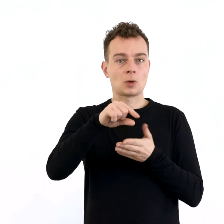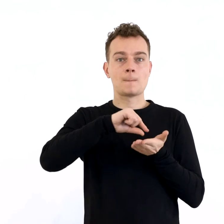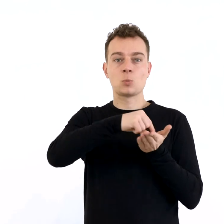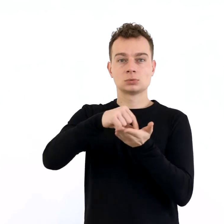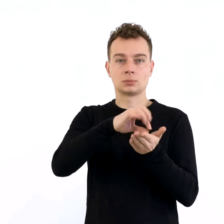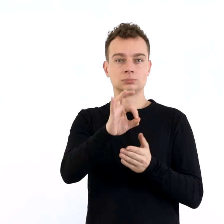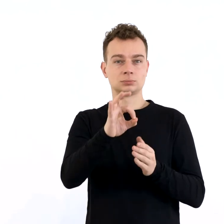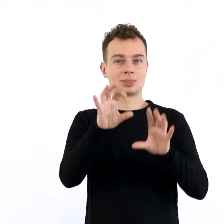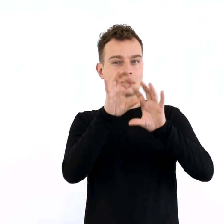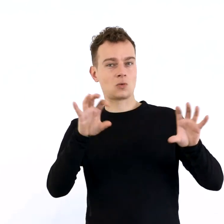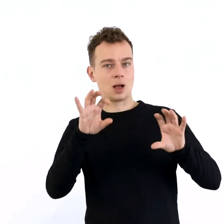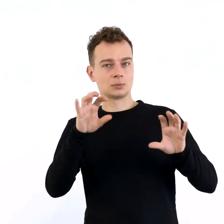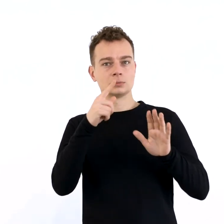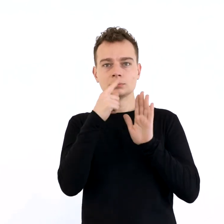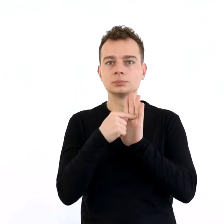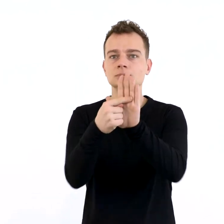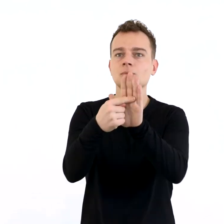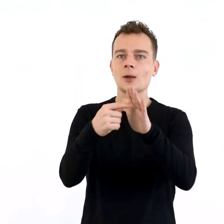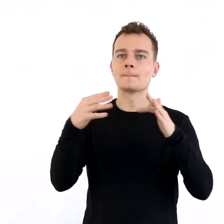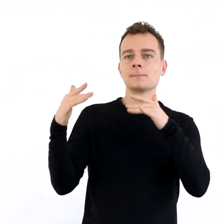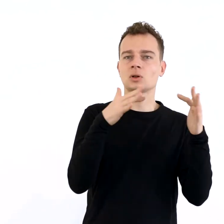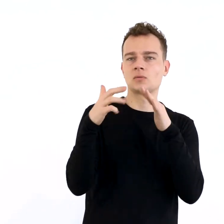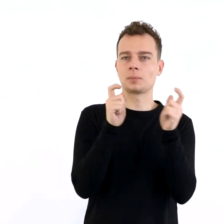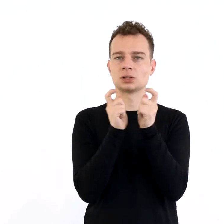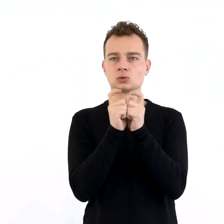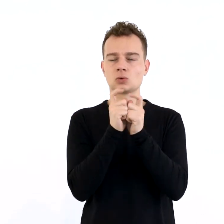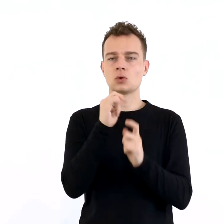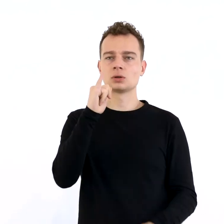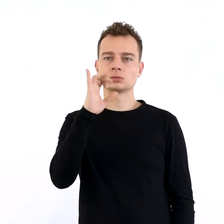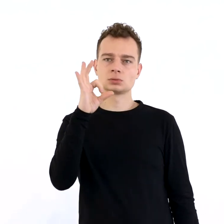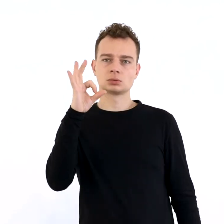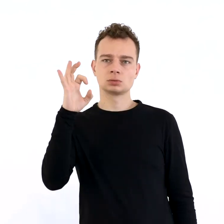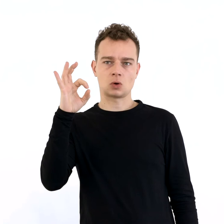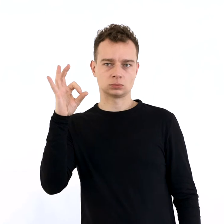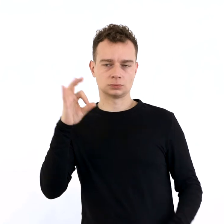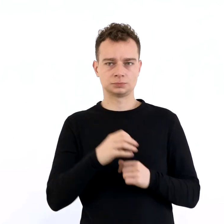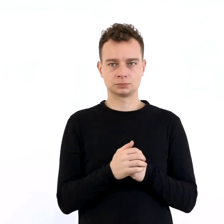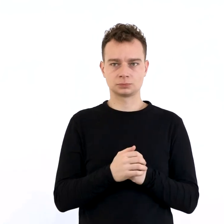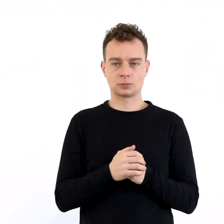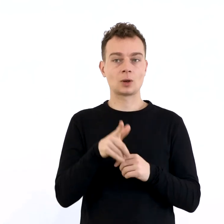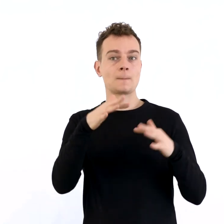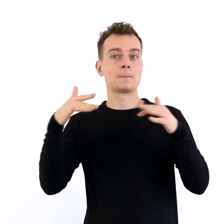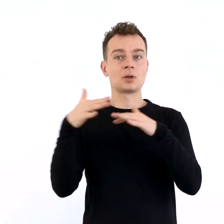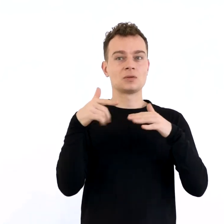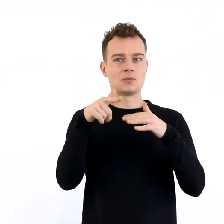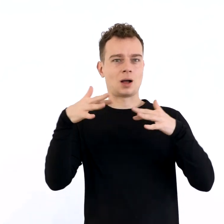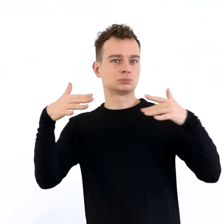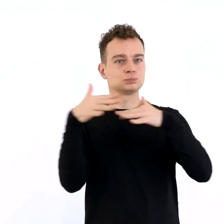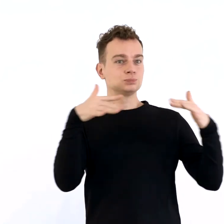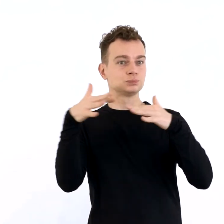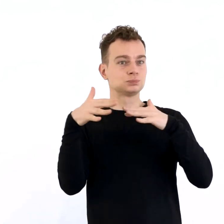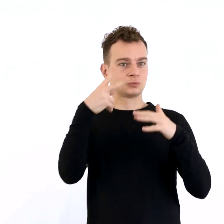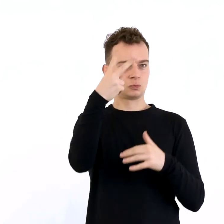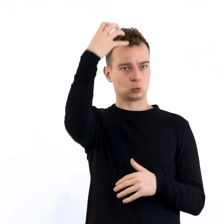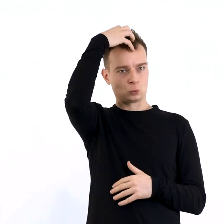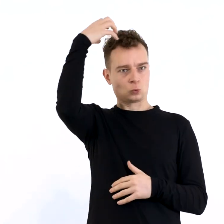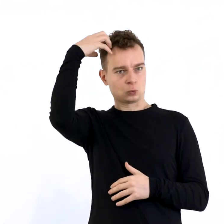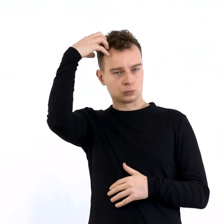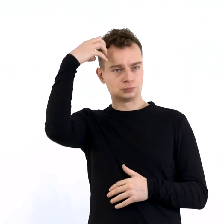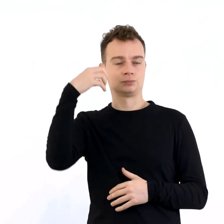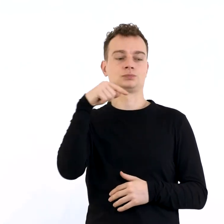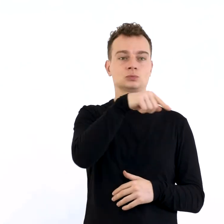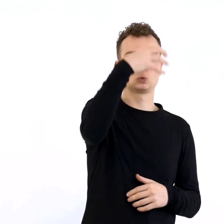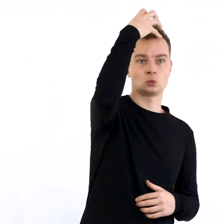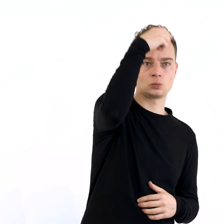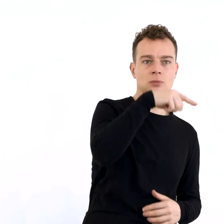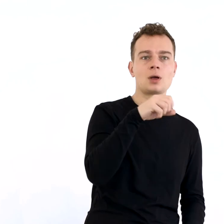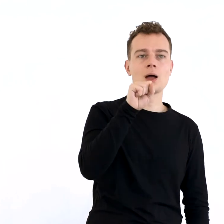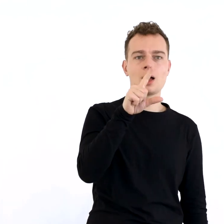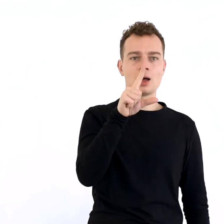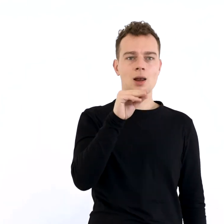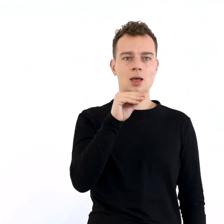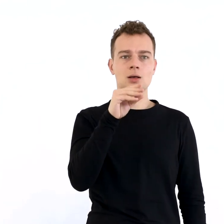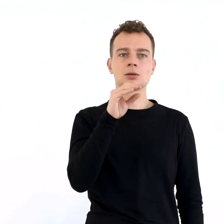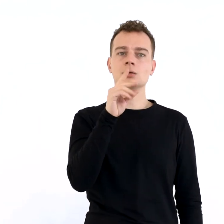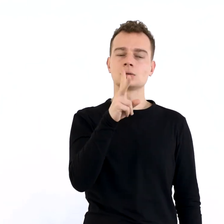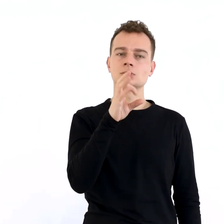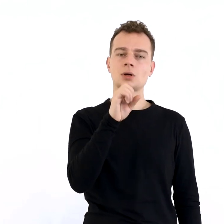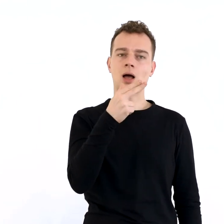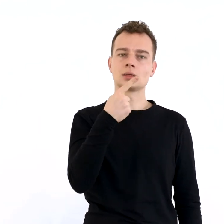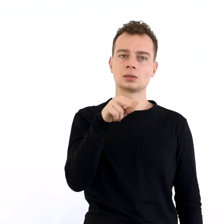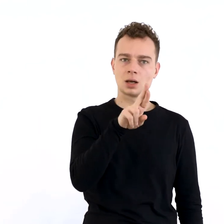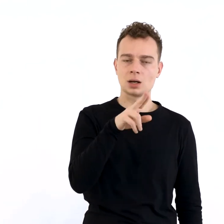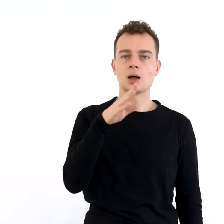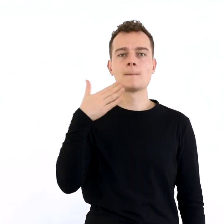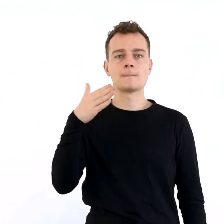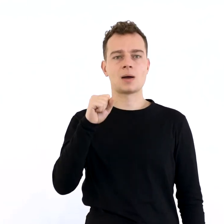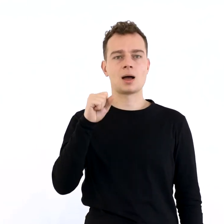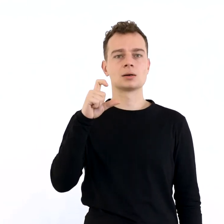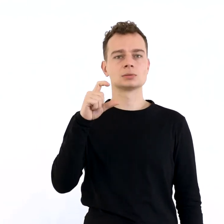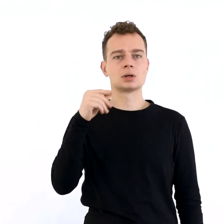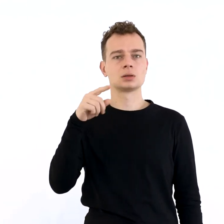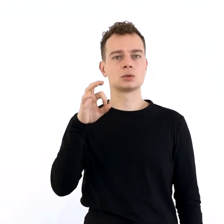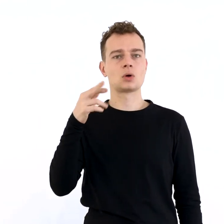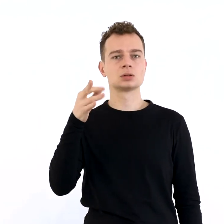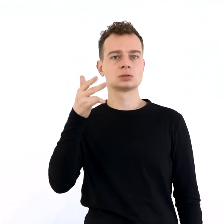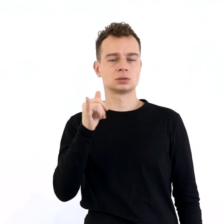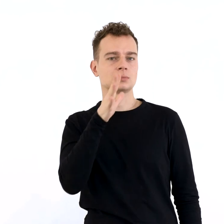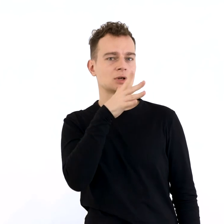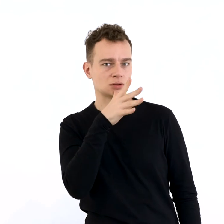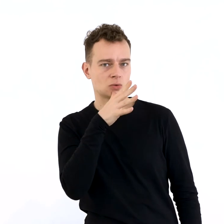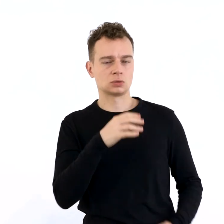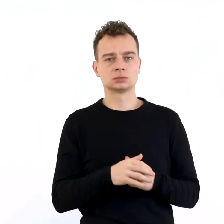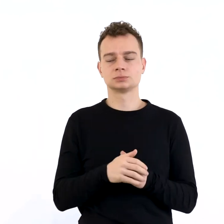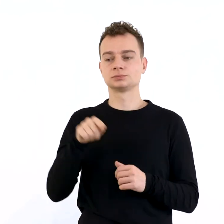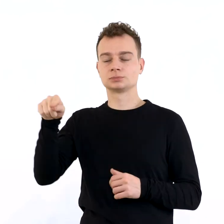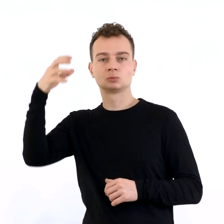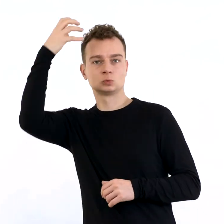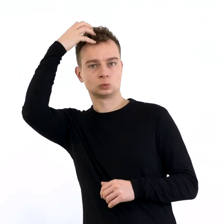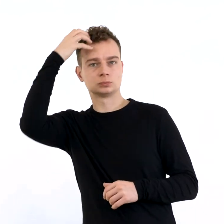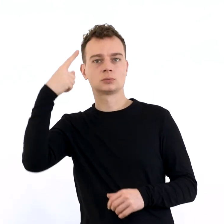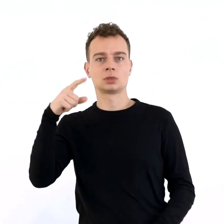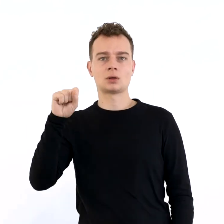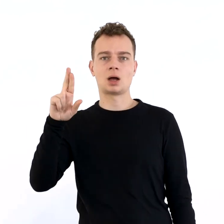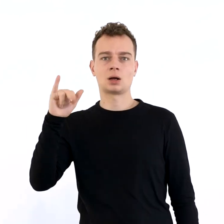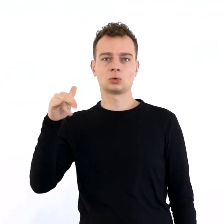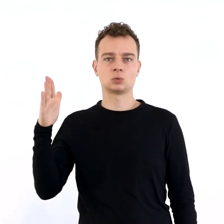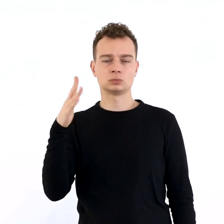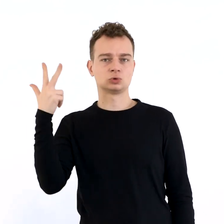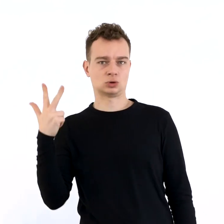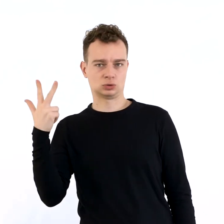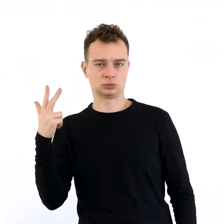ozdobiona przedstawieniem bitwy pod Issos stoczonej pomiędzy Aleksandrem Macedońskim a Dariuszem III.